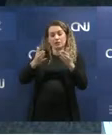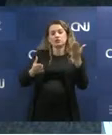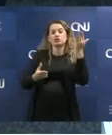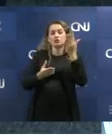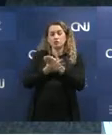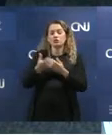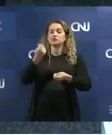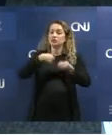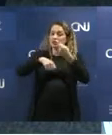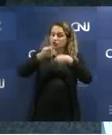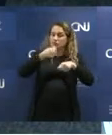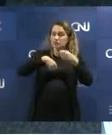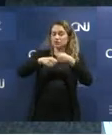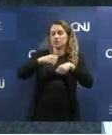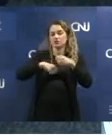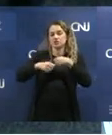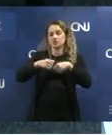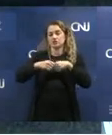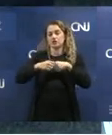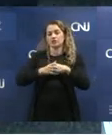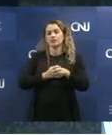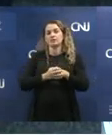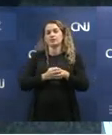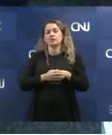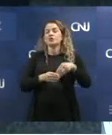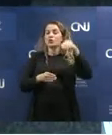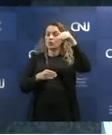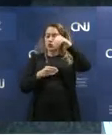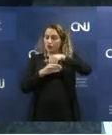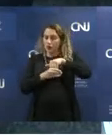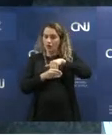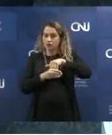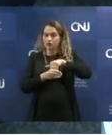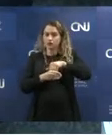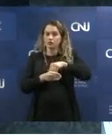razão pela qual o voto pela improcedência deste pedido de providência,